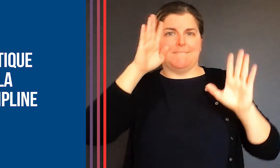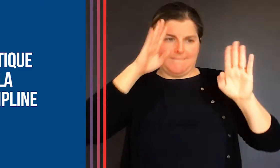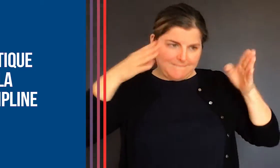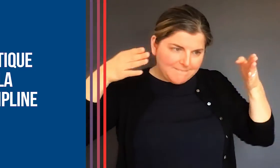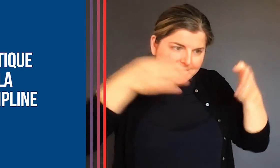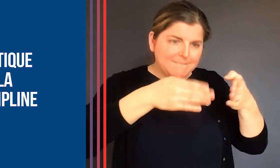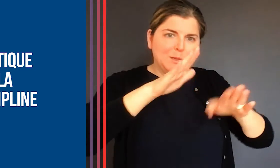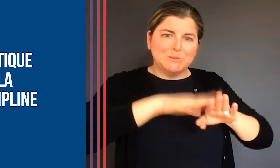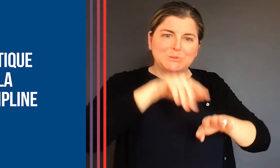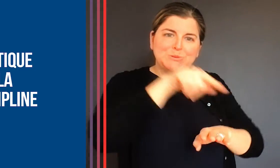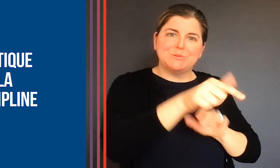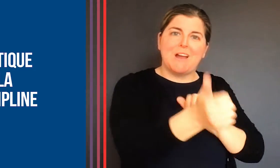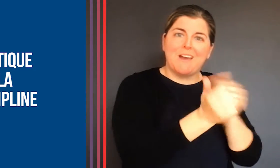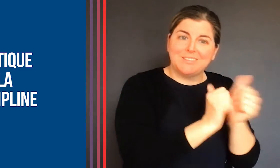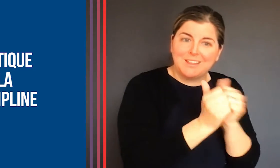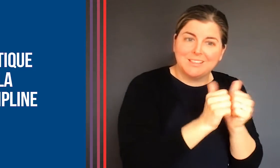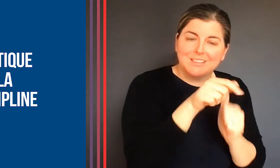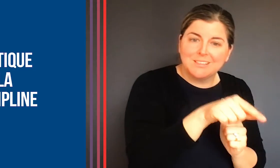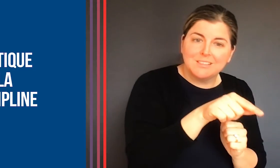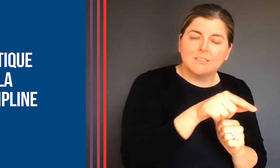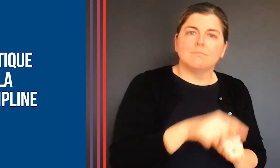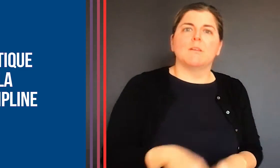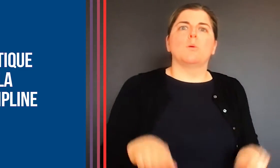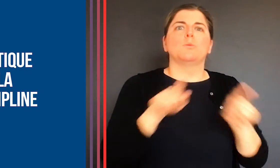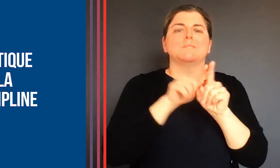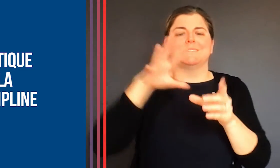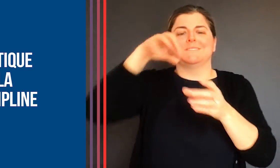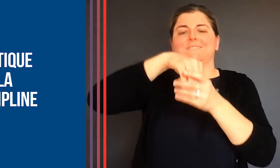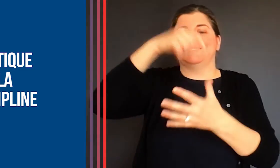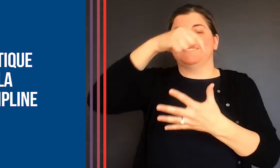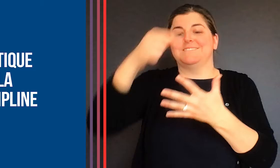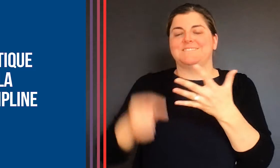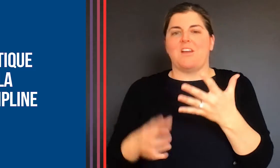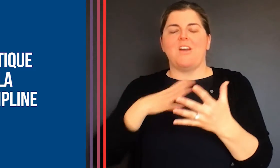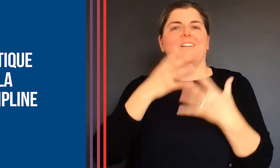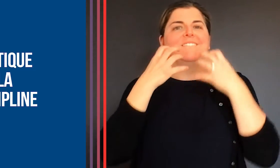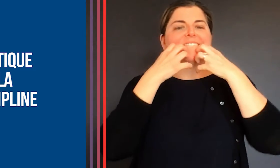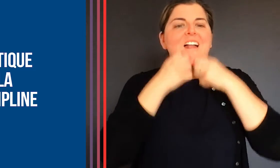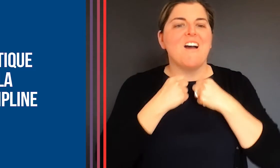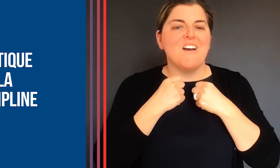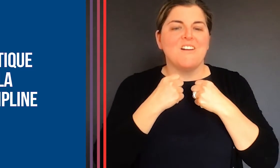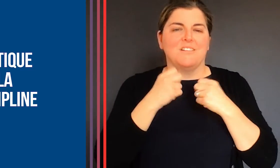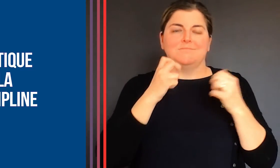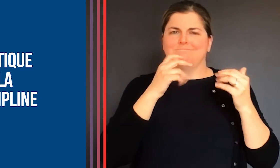sur l’athlète et caractérisé par les valeurs